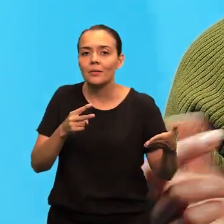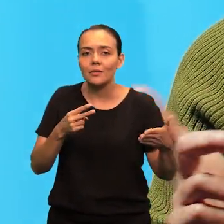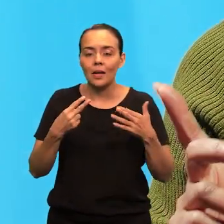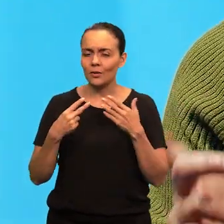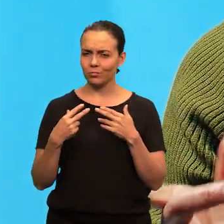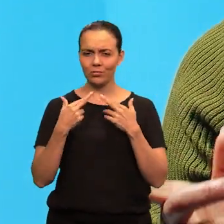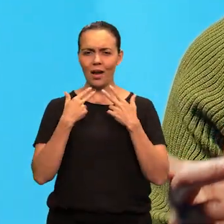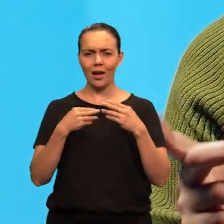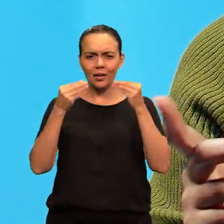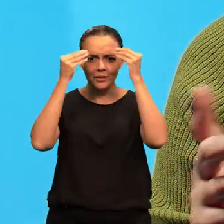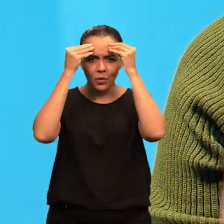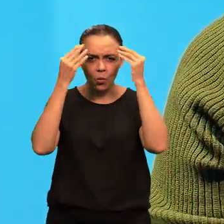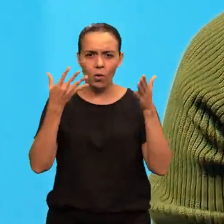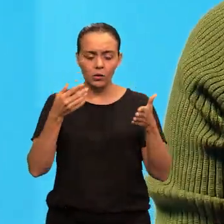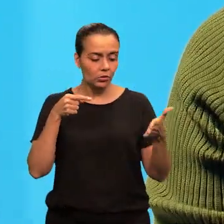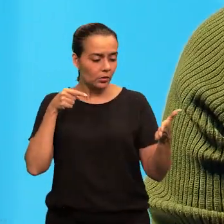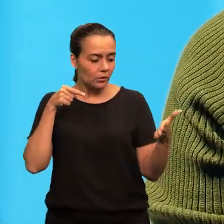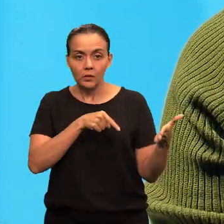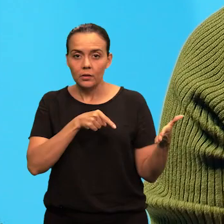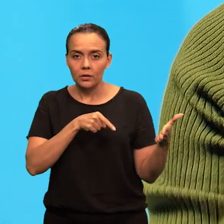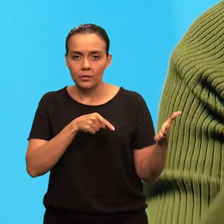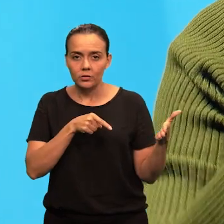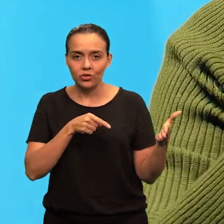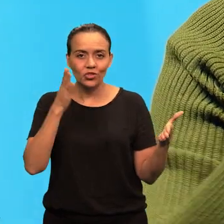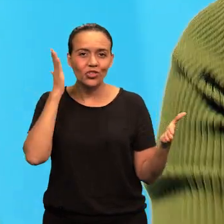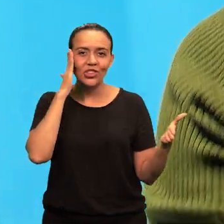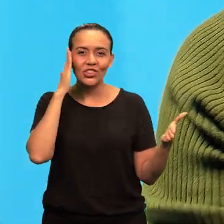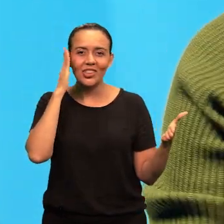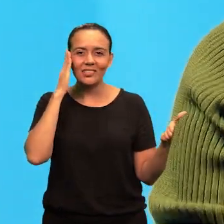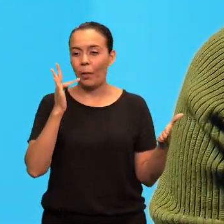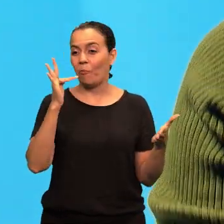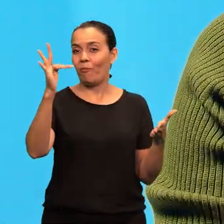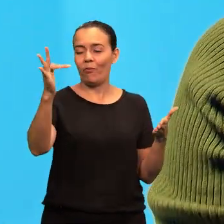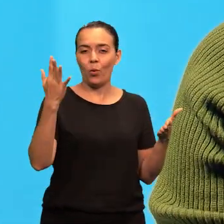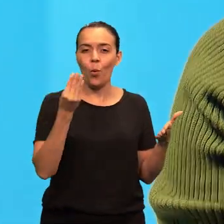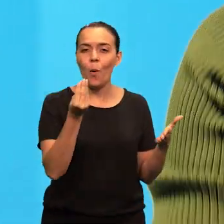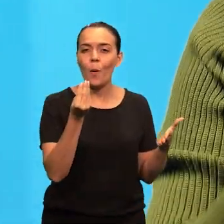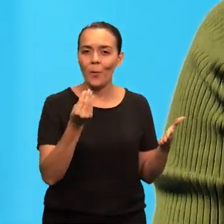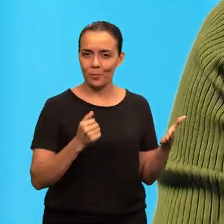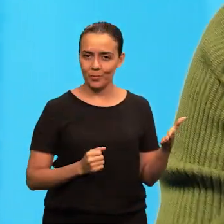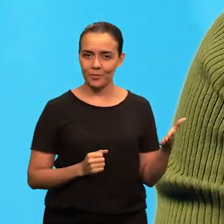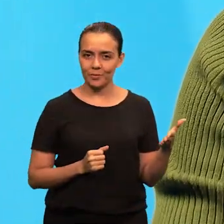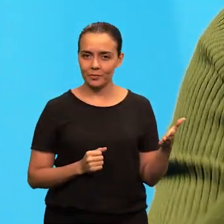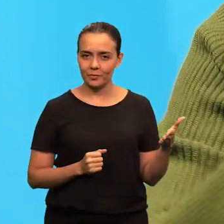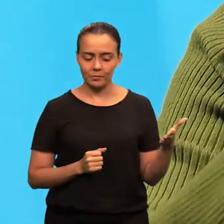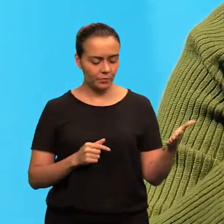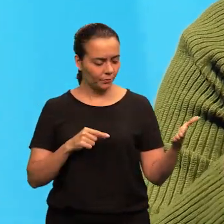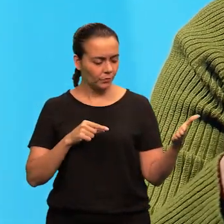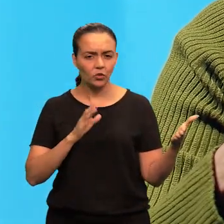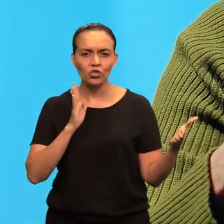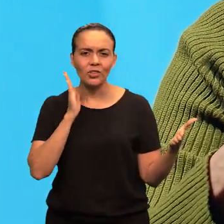A linguagem já está definindo, já está colocando, antes mesmo de a gente nascer,